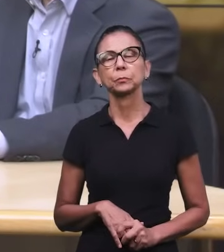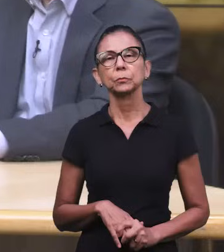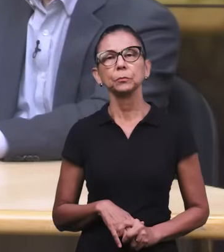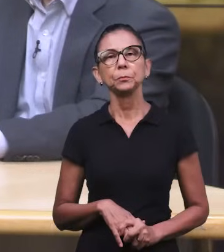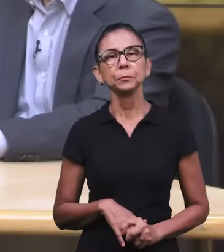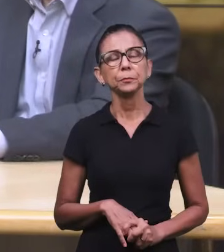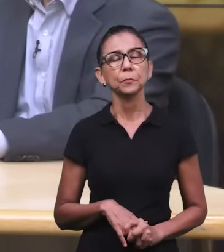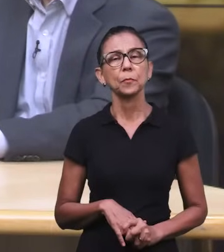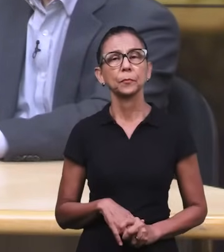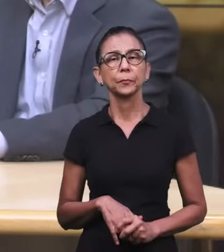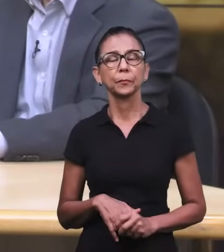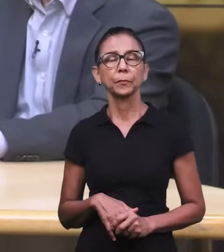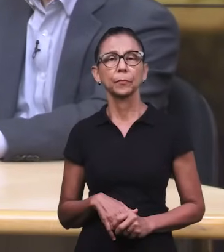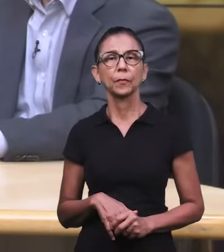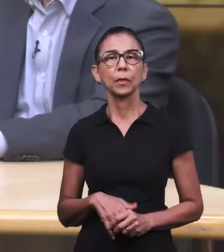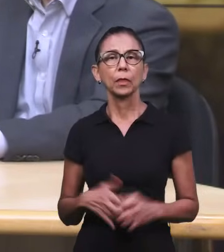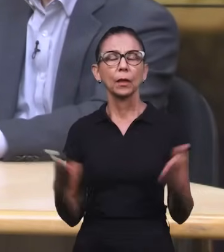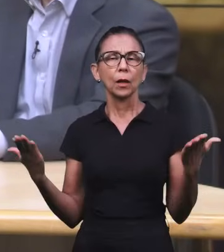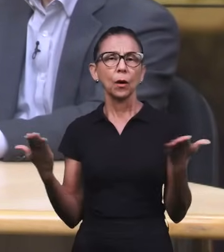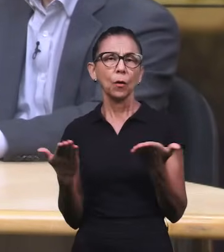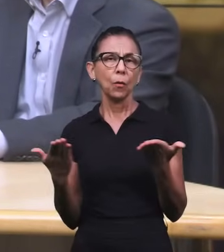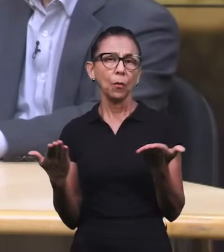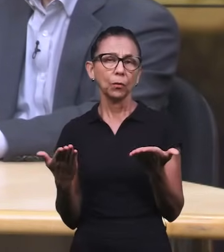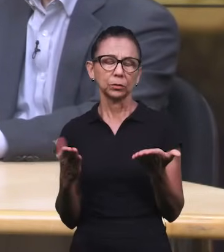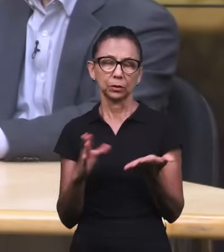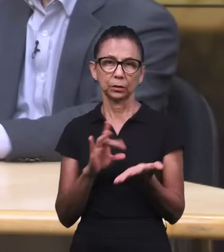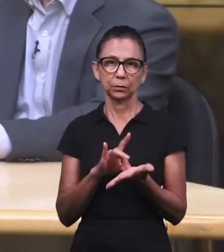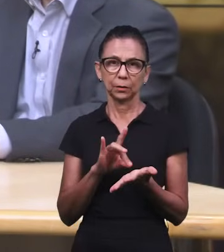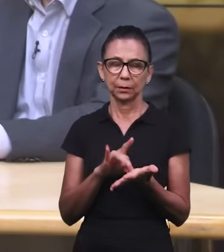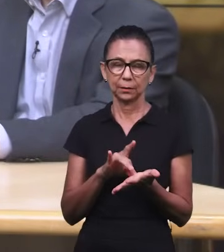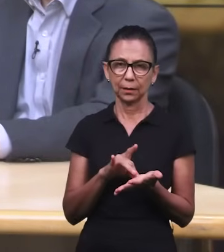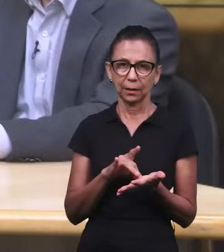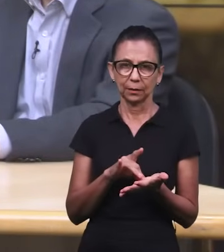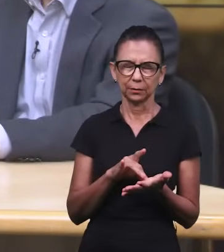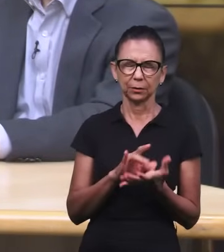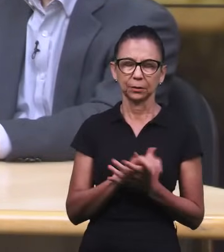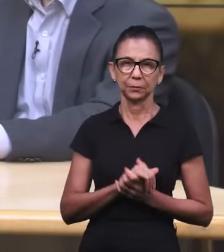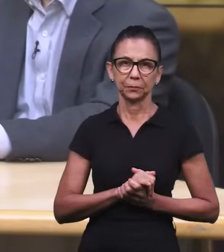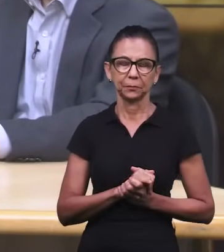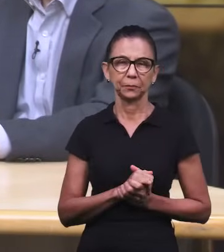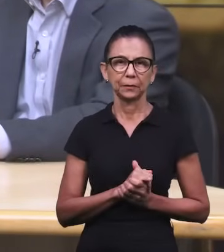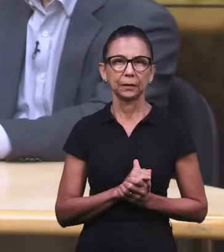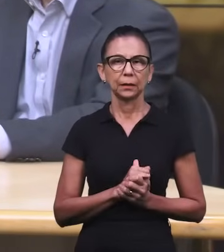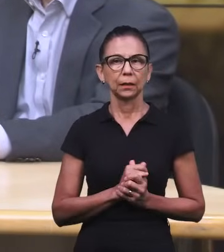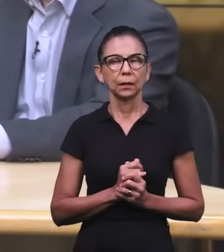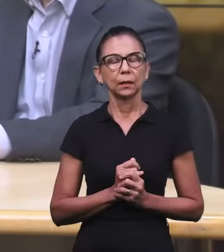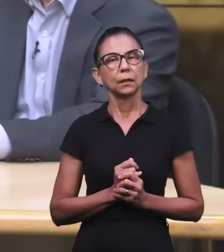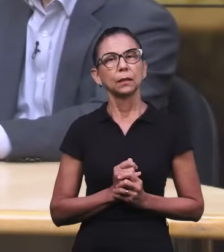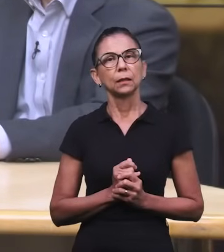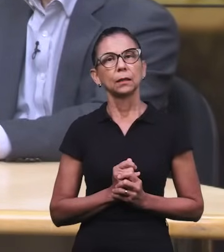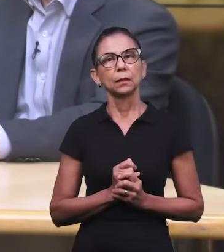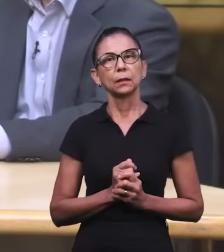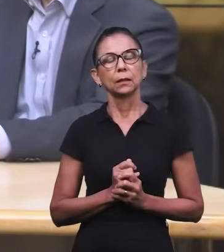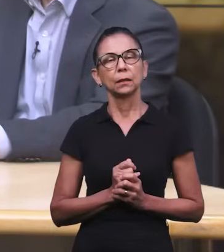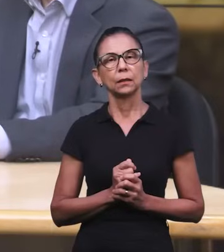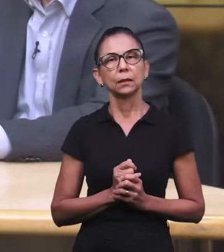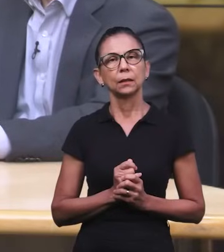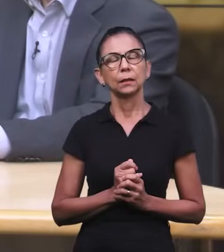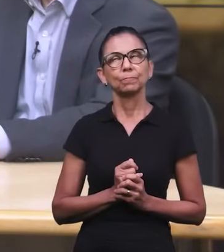ou para as mães para as famílias hoje daquilo que Ana fazia com relação a Samuel em termos do Zelo